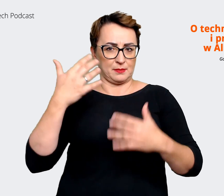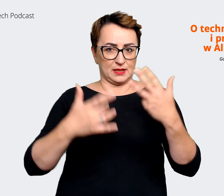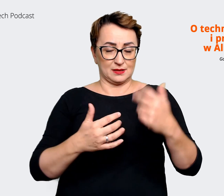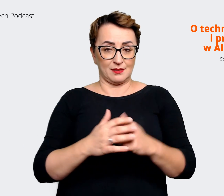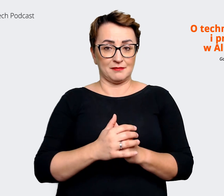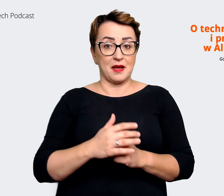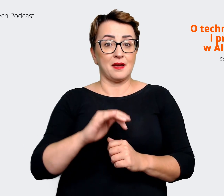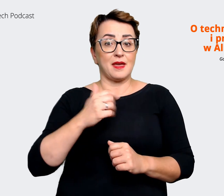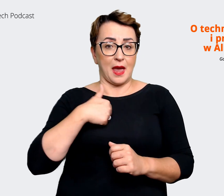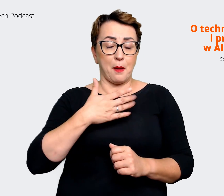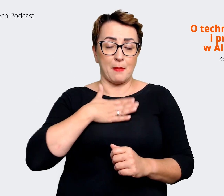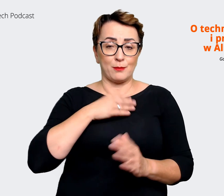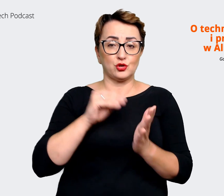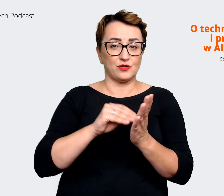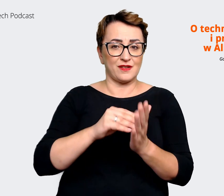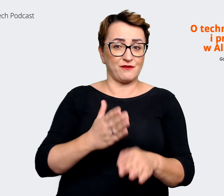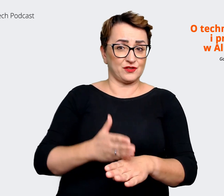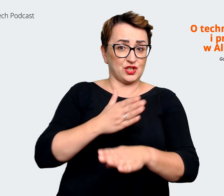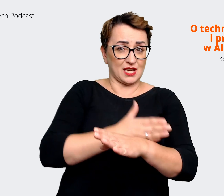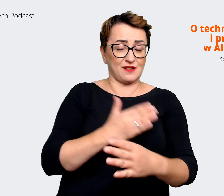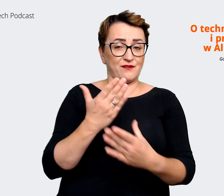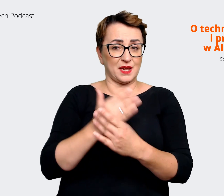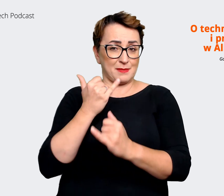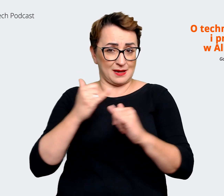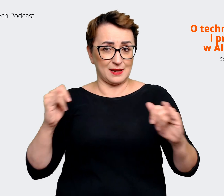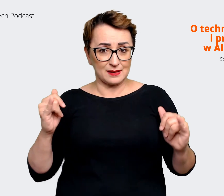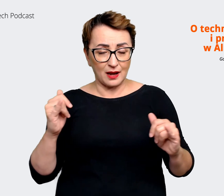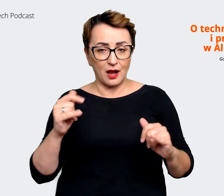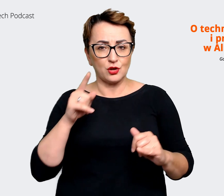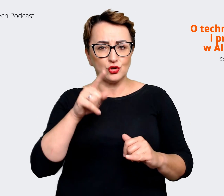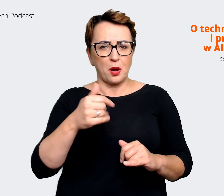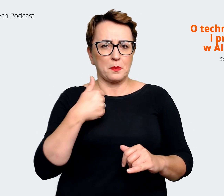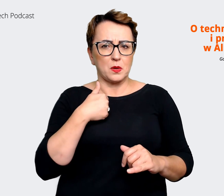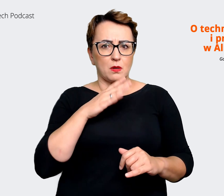właśnie to doświadczenie z innymi wcześniejszymi firmami, to było dla mnie takie małe "oooo wow!"